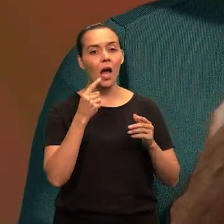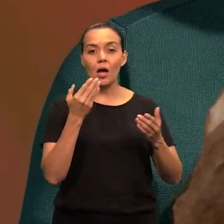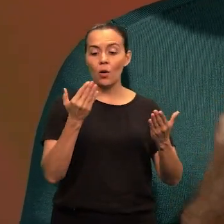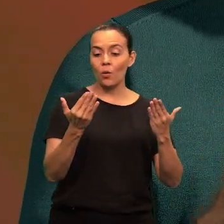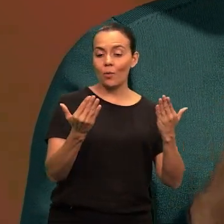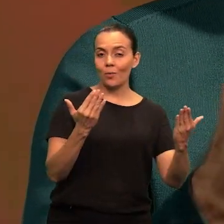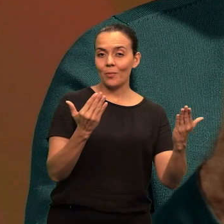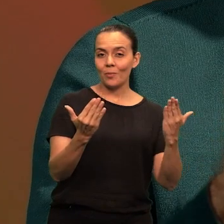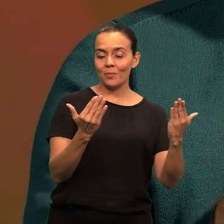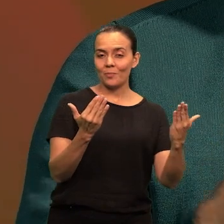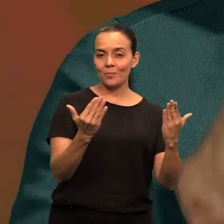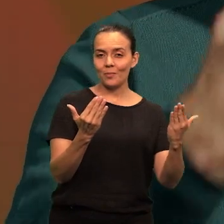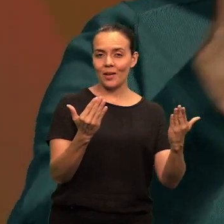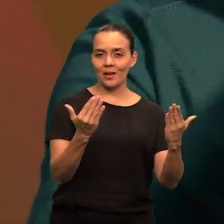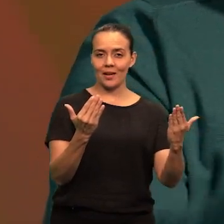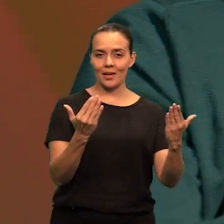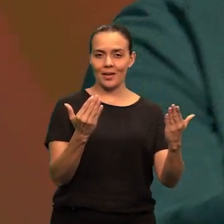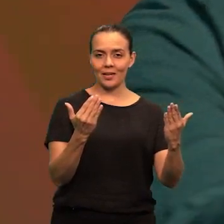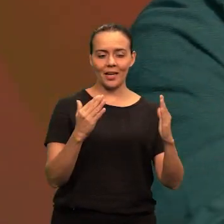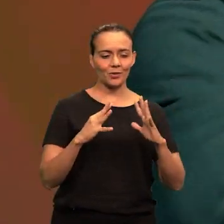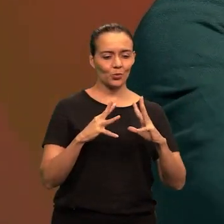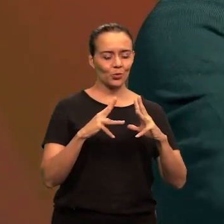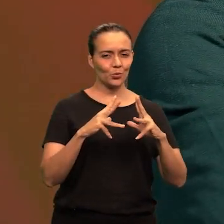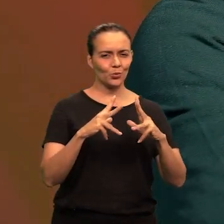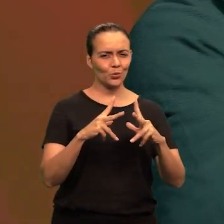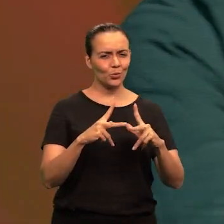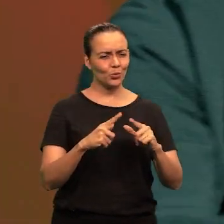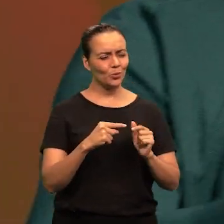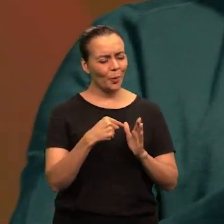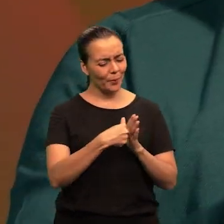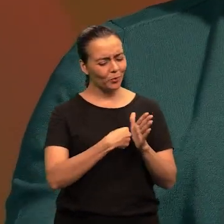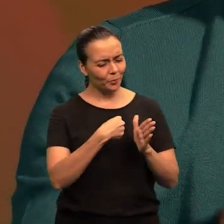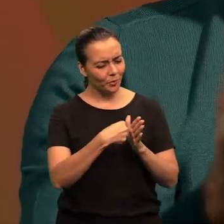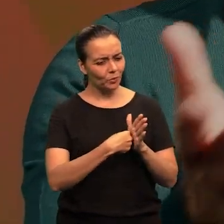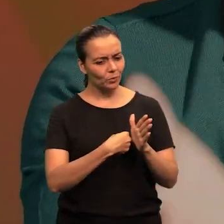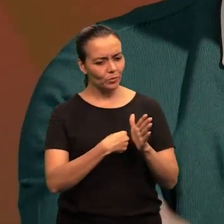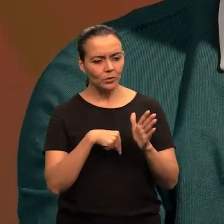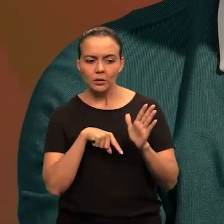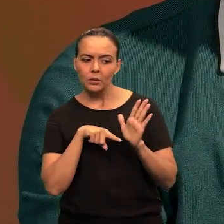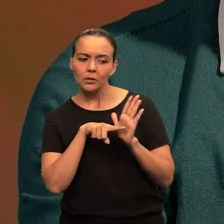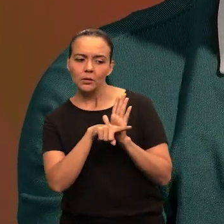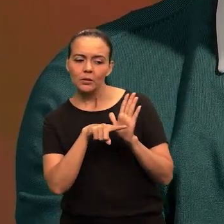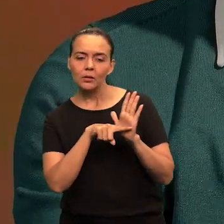Nós sempre estaremos nos indagando em relação a um outro, seja esse outro, a tecnologia,